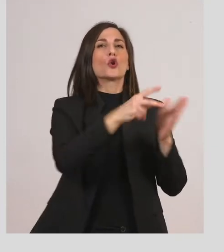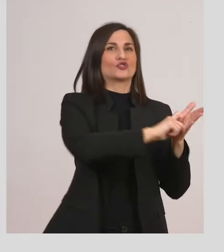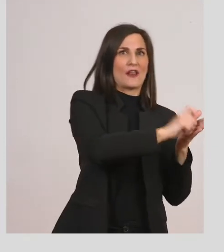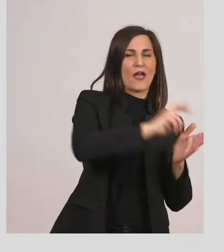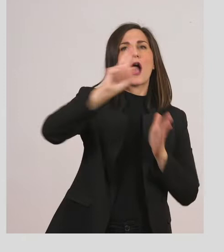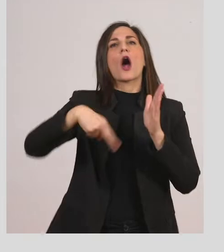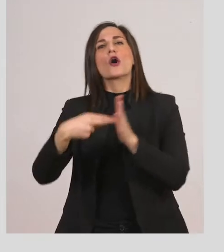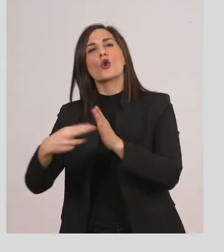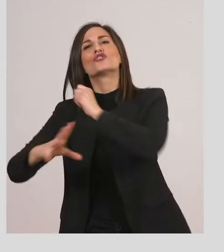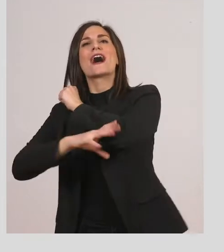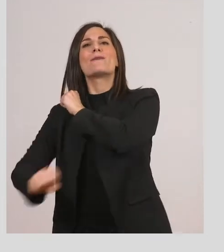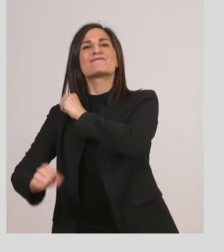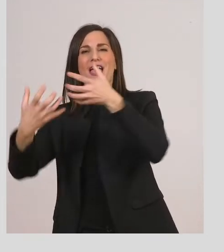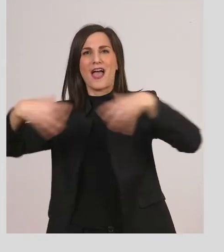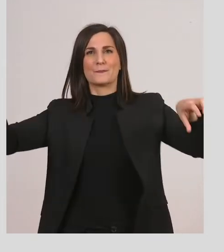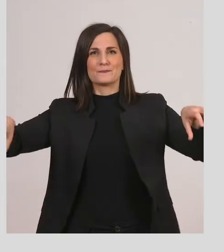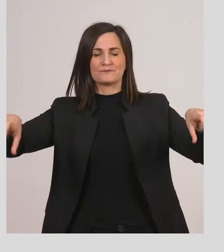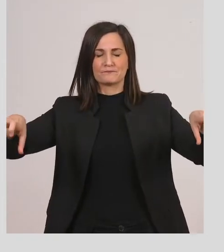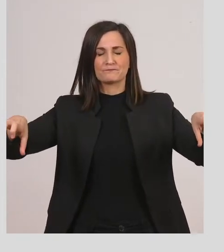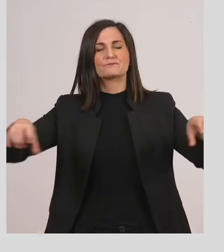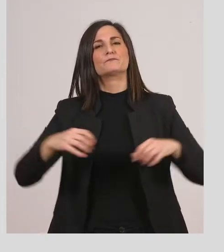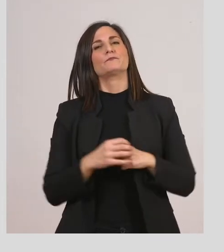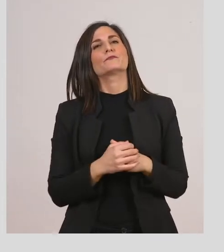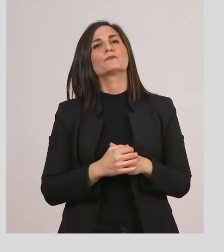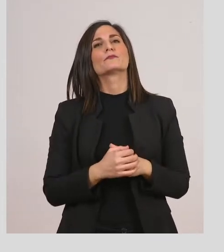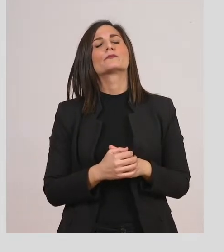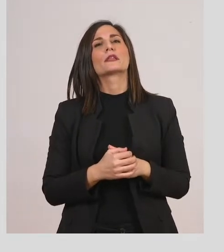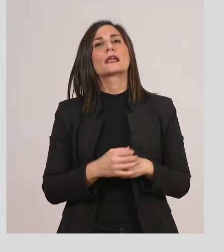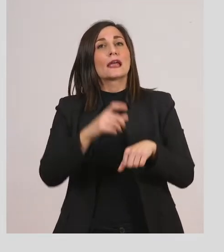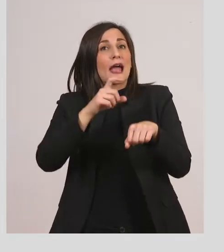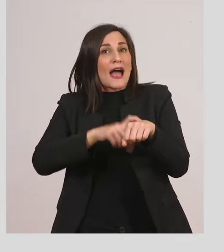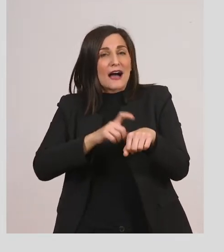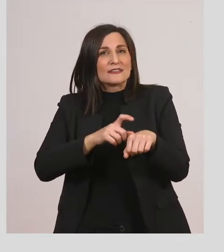Εδώ έχουμε κάποιες μικροδιαφορές. Με ποια έννοια; Ότι αυτή την στιγμή, αν δούμε και την καρτέλα,